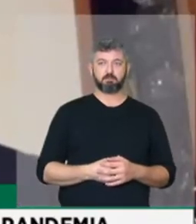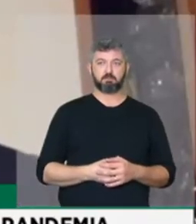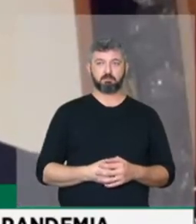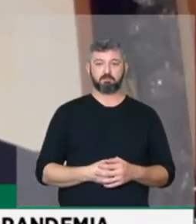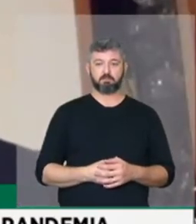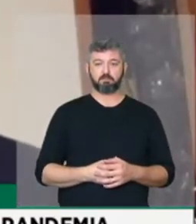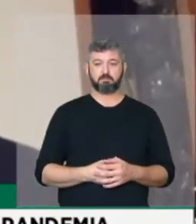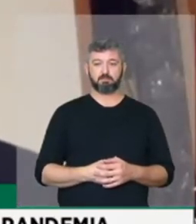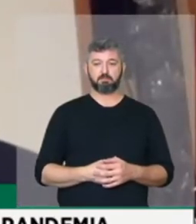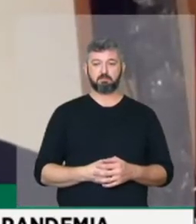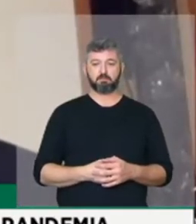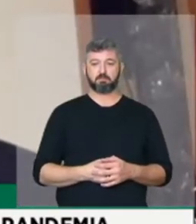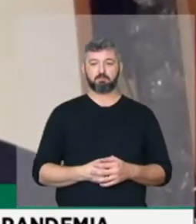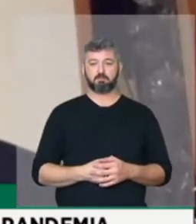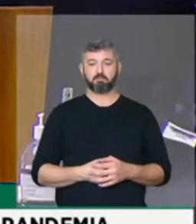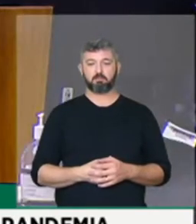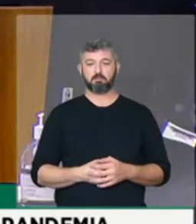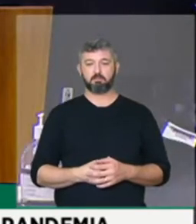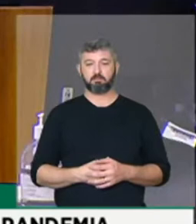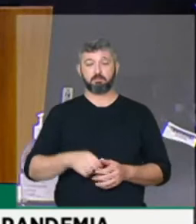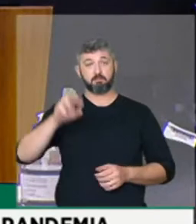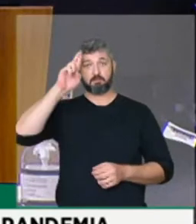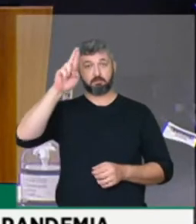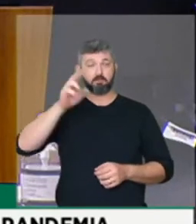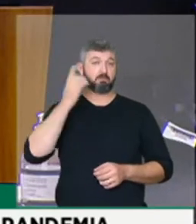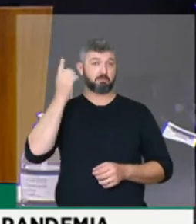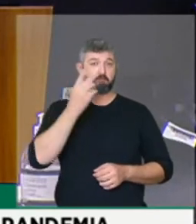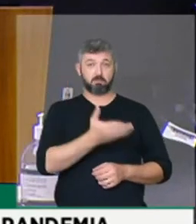NOVO É SIM. -- [PRESIDENTE]: SENHORES QUE APROVAM